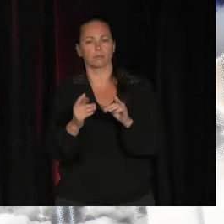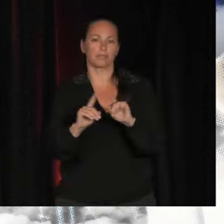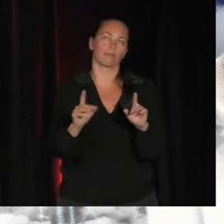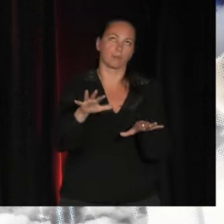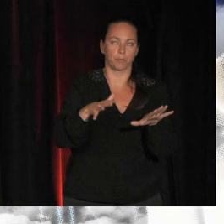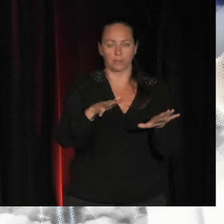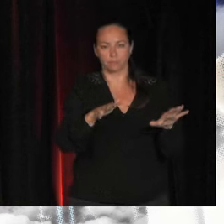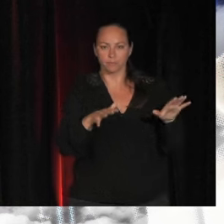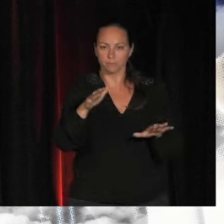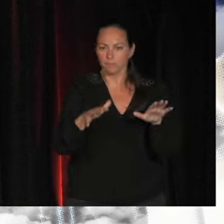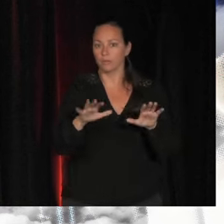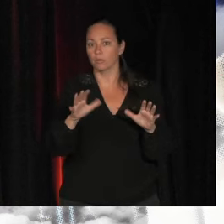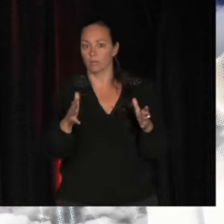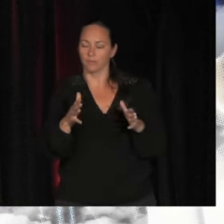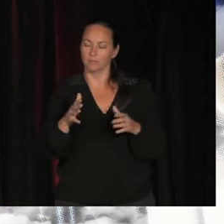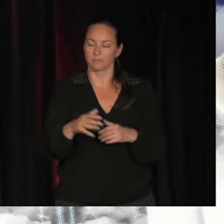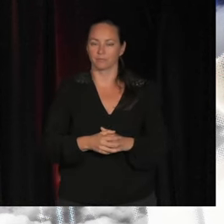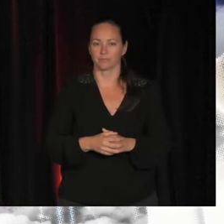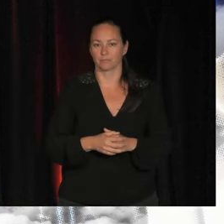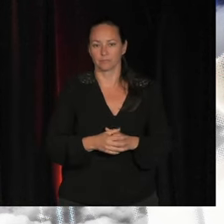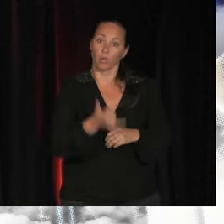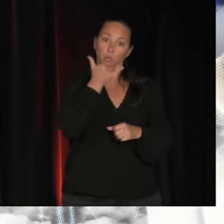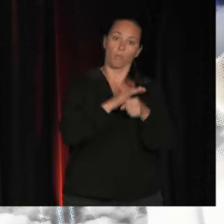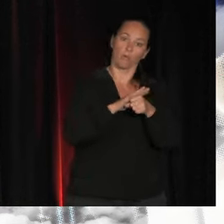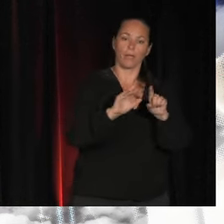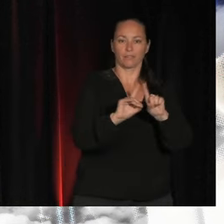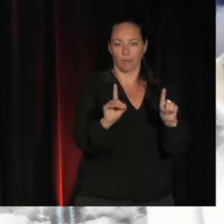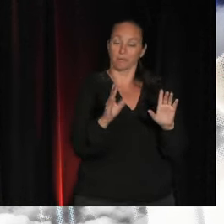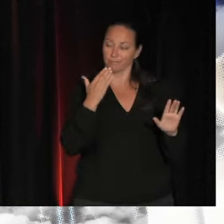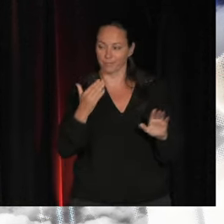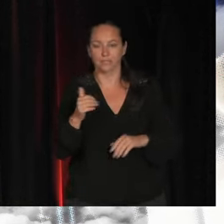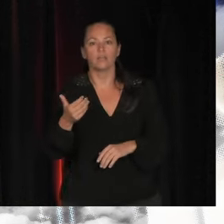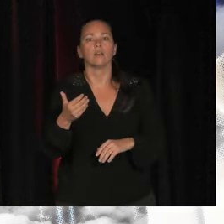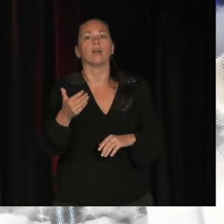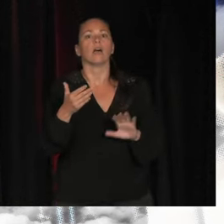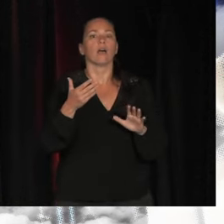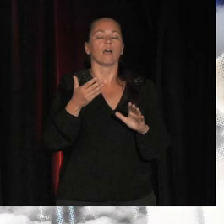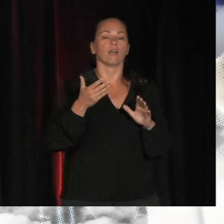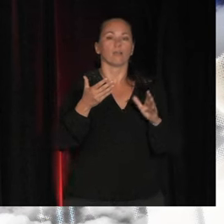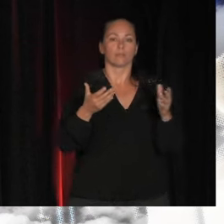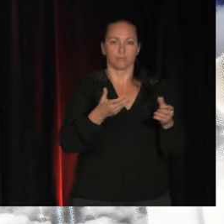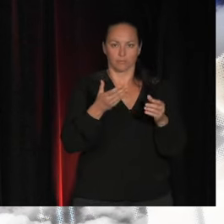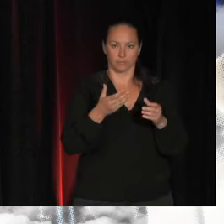Non, mais plus ou moins, mais pas tout à fait. Merci. Mais ils vont être derrière, soit le Battle Pass donc il faut